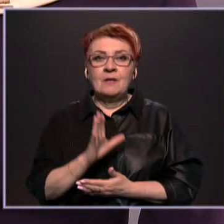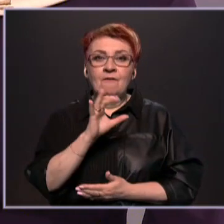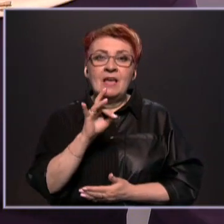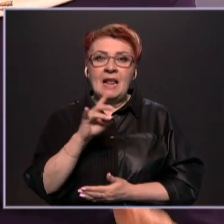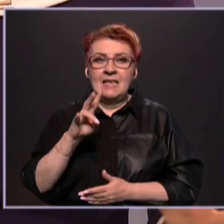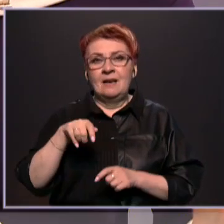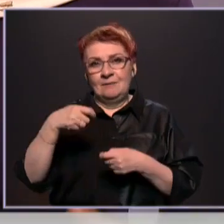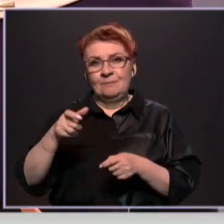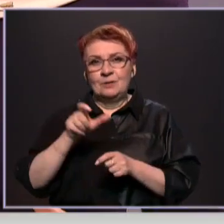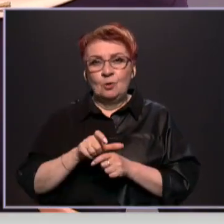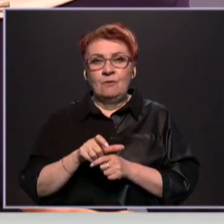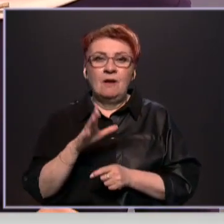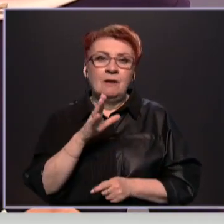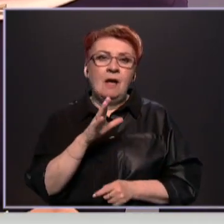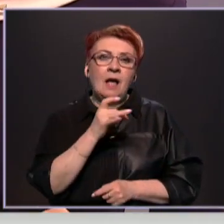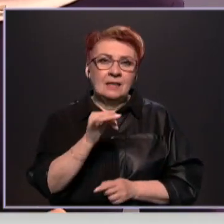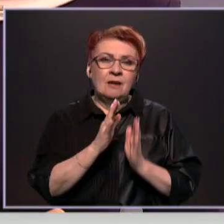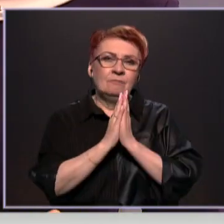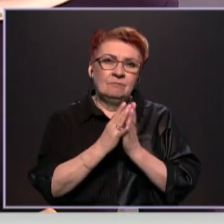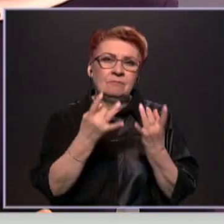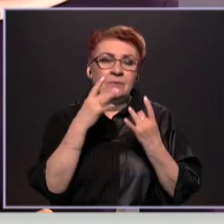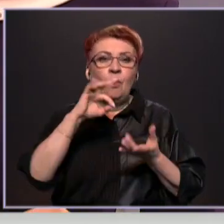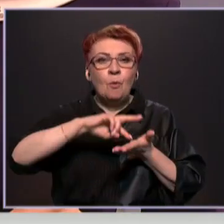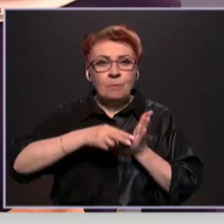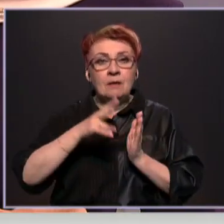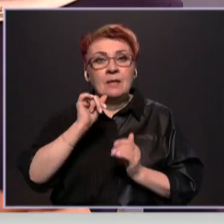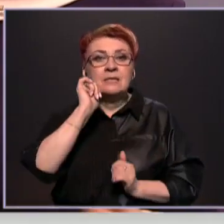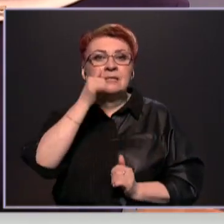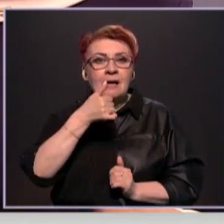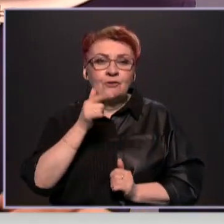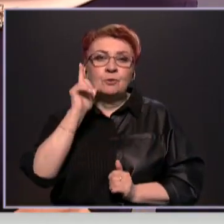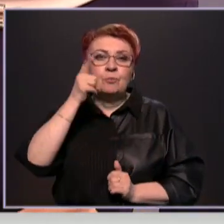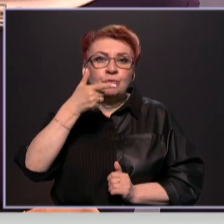Андрей можешь еще в двух словах рассказать о планах на завтрашний послезавтрашний день